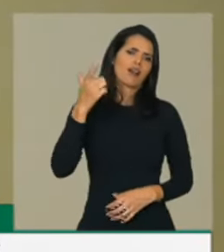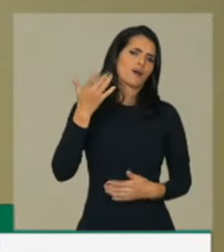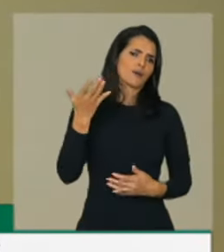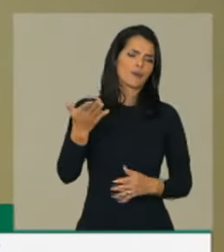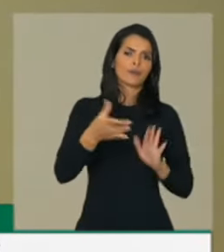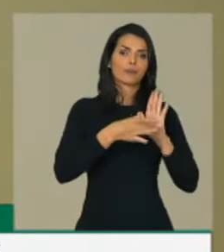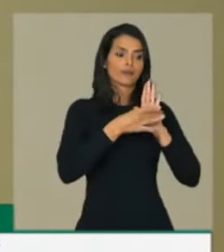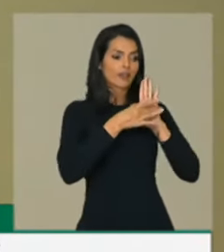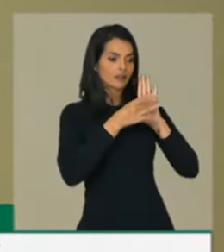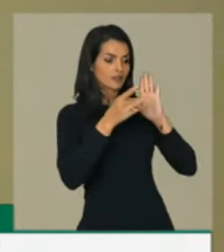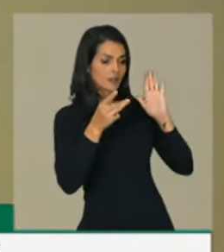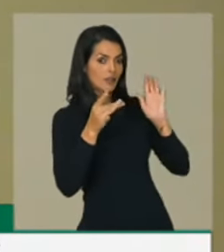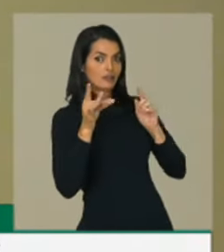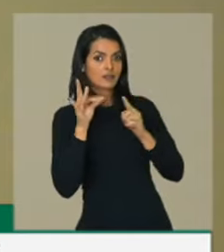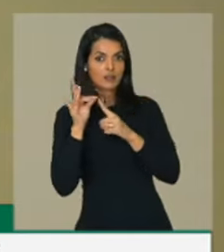IMPORTANTE. É ÓBVIO QUE O SISTEMA PÚBLICO DE SAÚDE JÁ